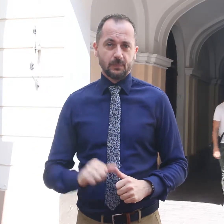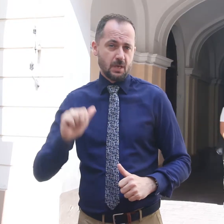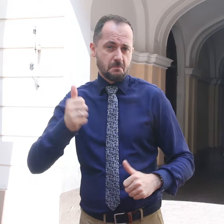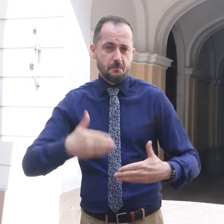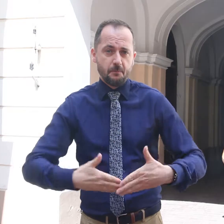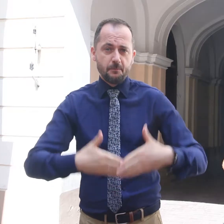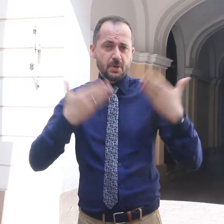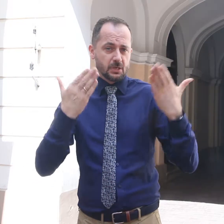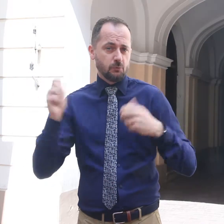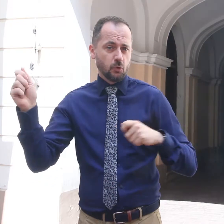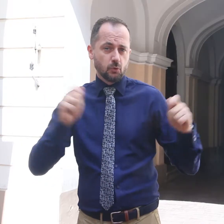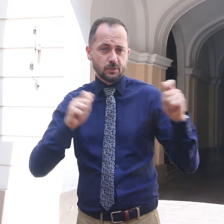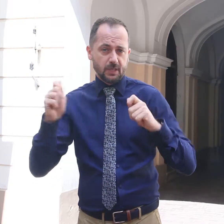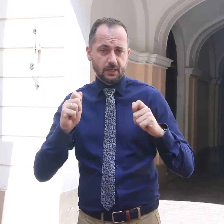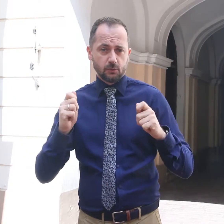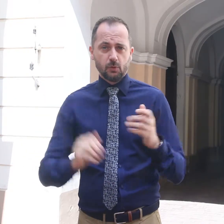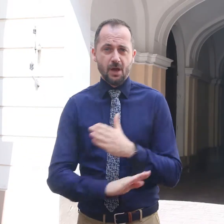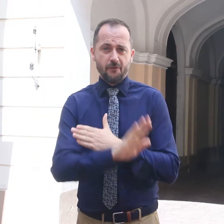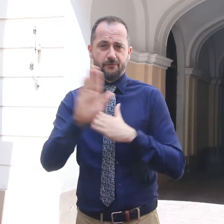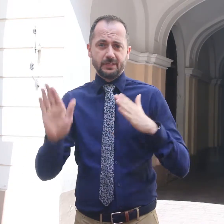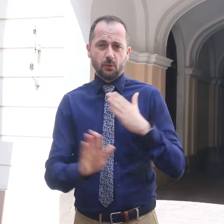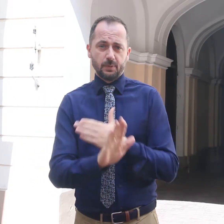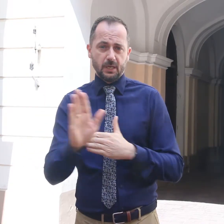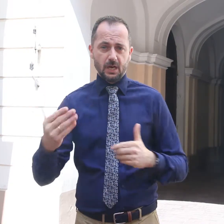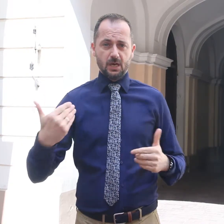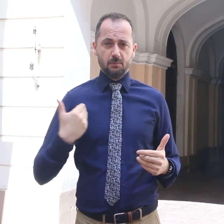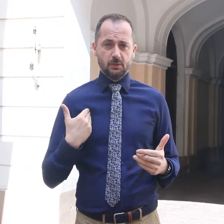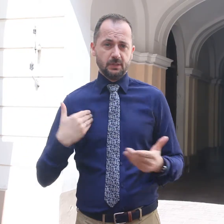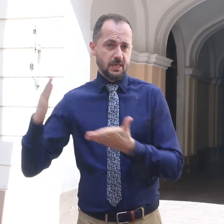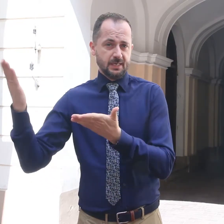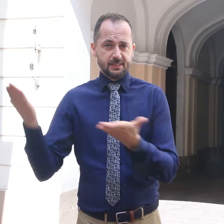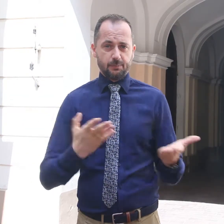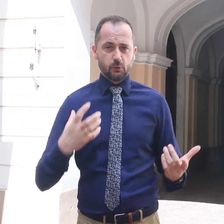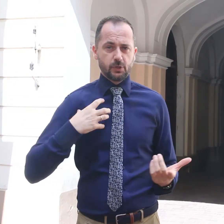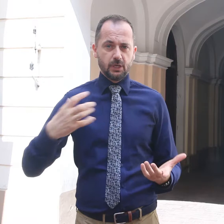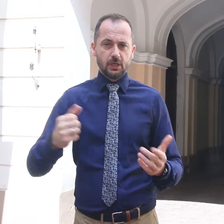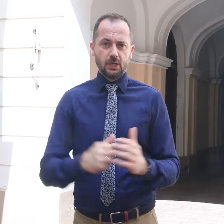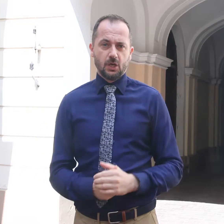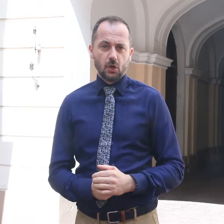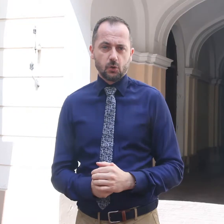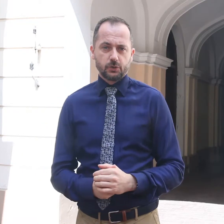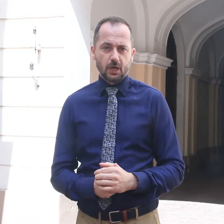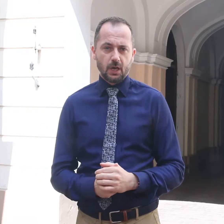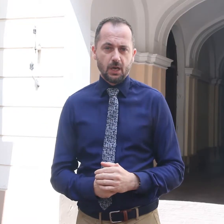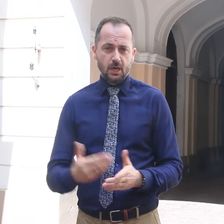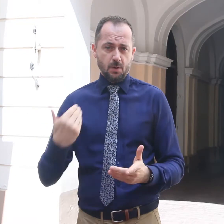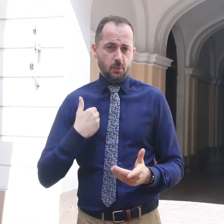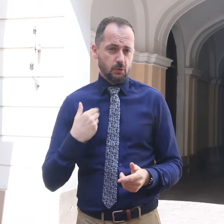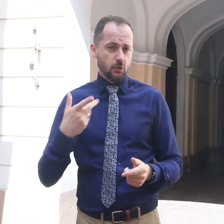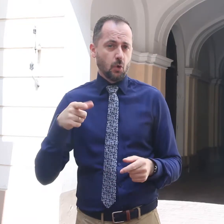W pierwszym dniu Zjazdu swoje wystąpienia mieli zaproszeni goście m.in.